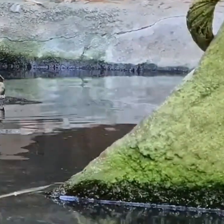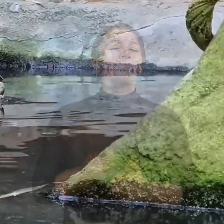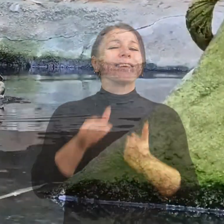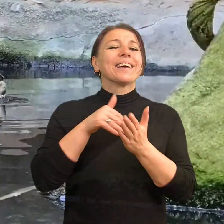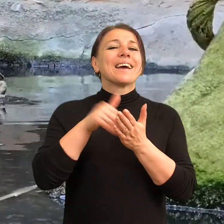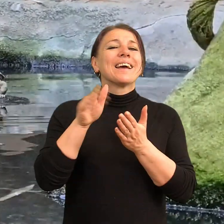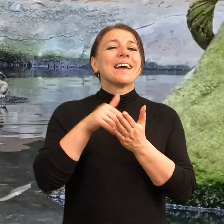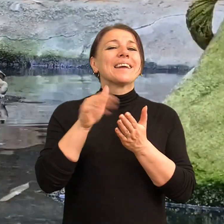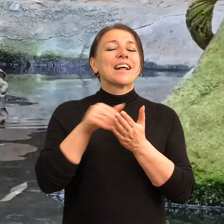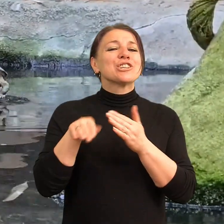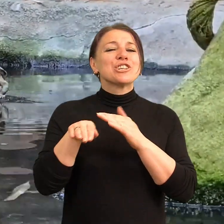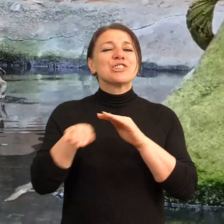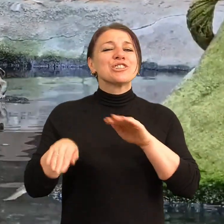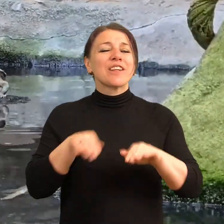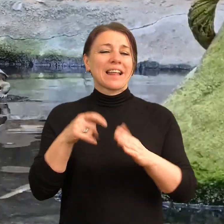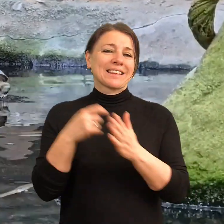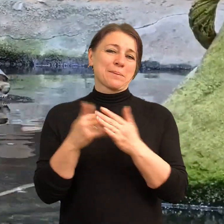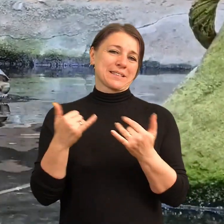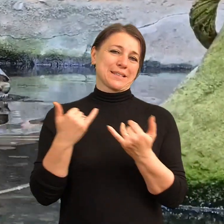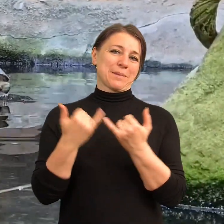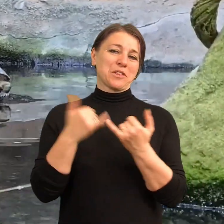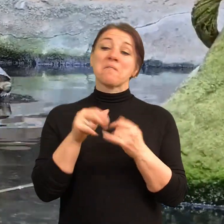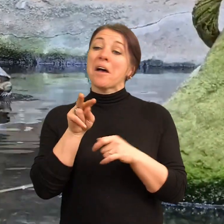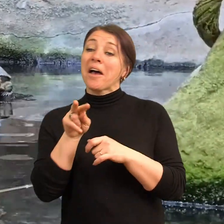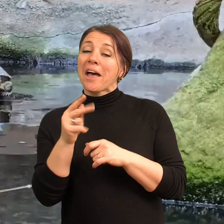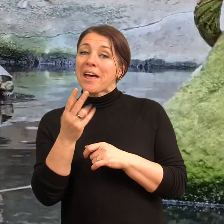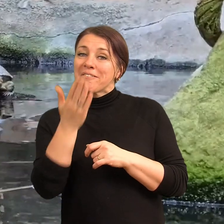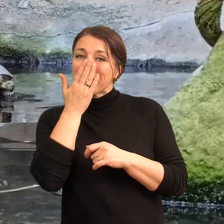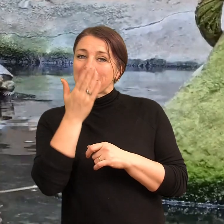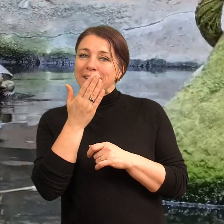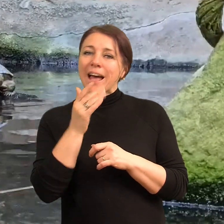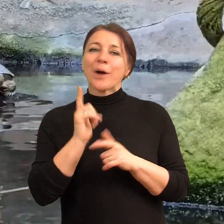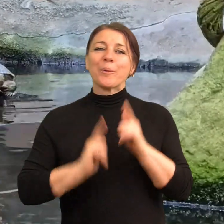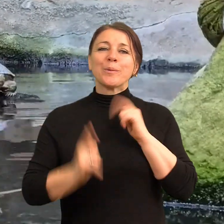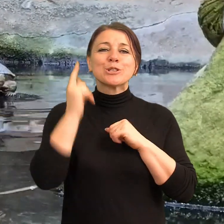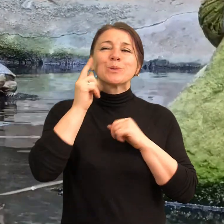Dalším druhem je pak želva Smithova, kterou můžeme pozorovat, jak se sluní s nataženýma nohama